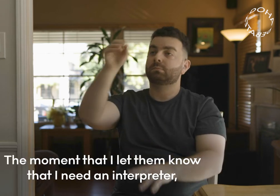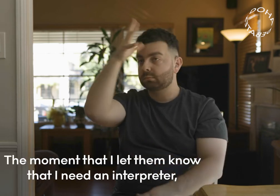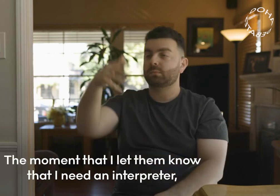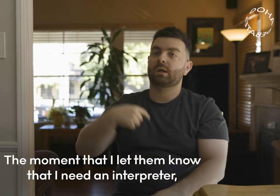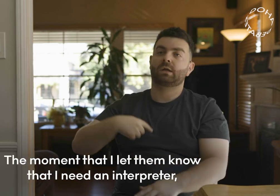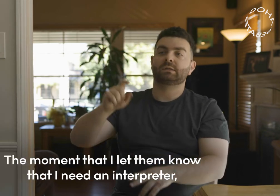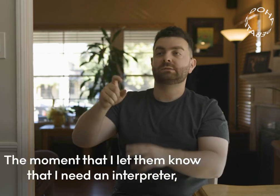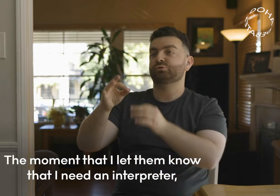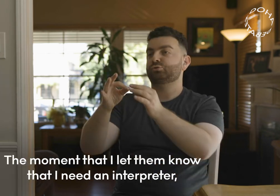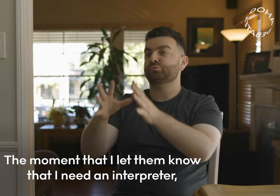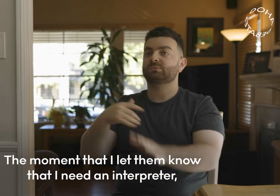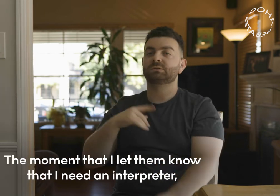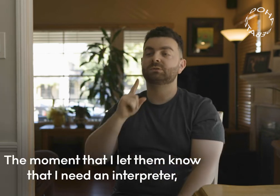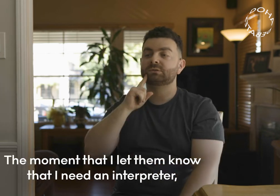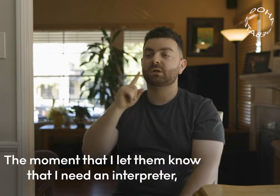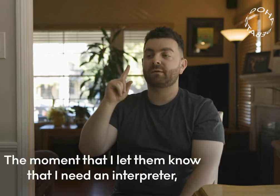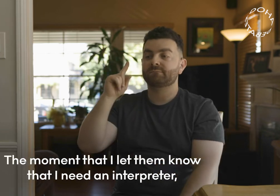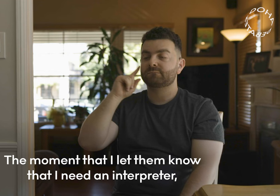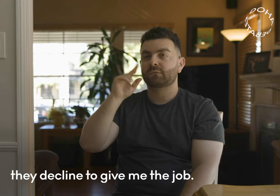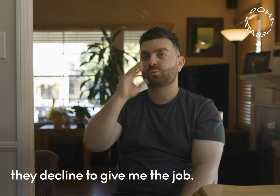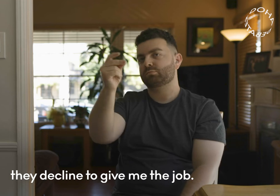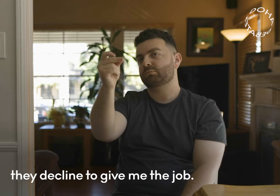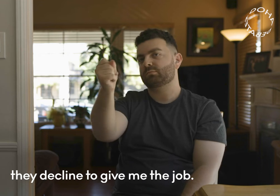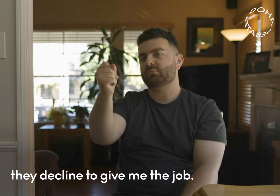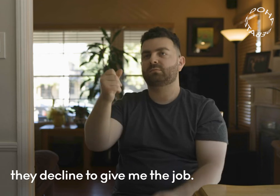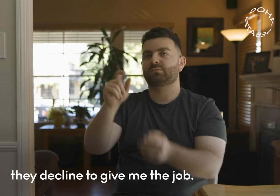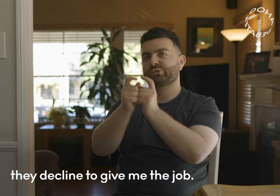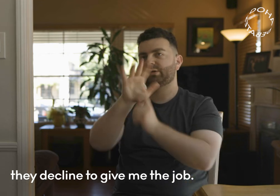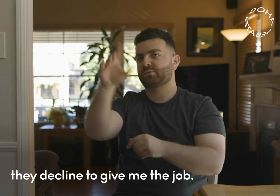في اللحظة التي أخبرهم فيها أنني بحاجة إلى مترجم فوري، يرفضون منحي الوظيفة.